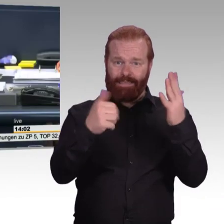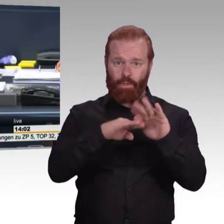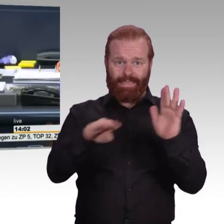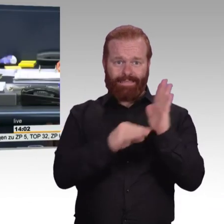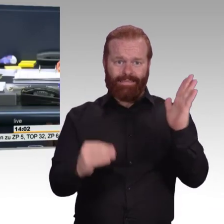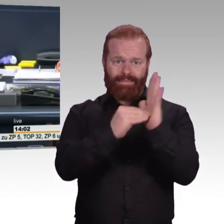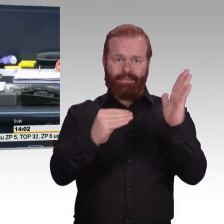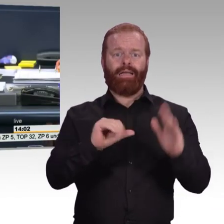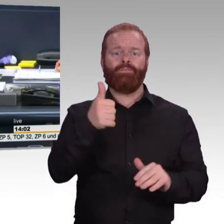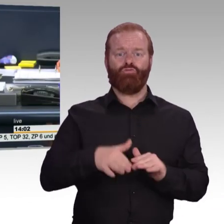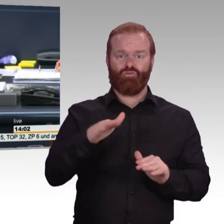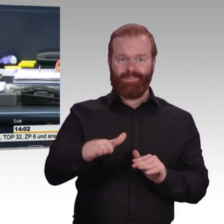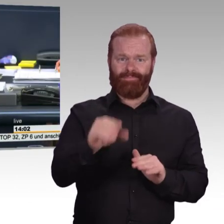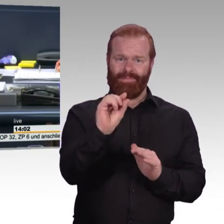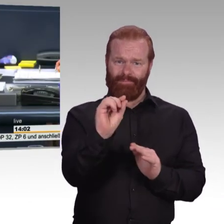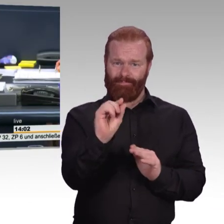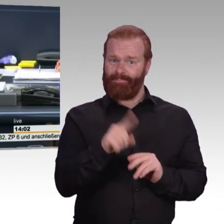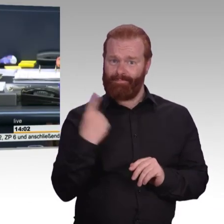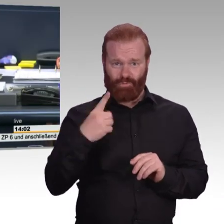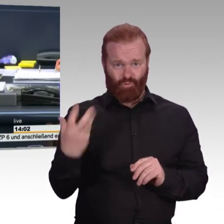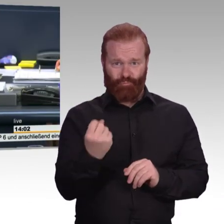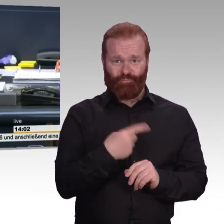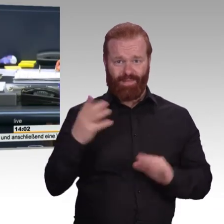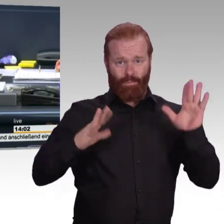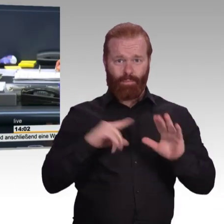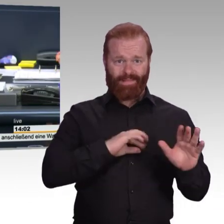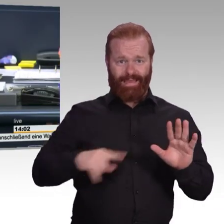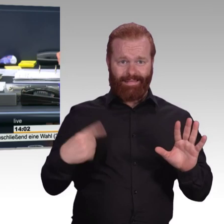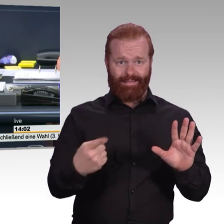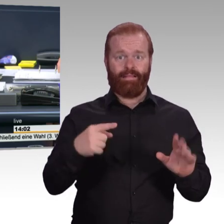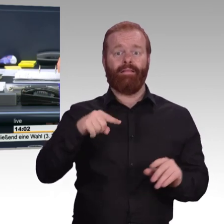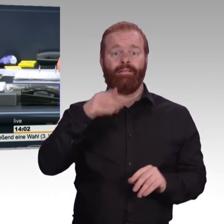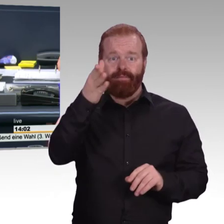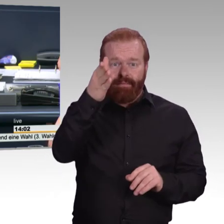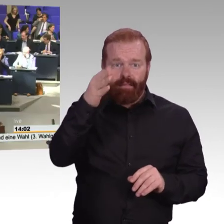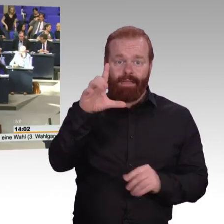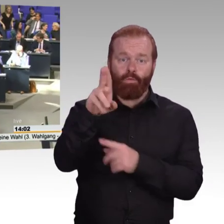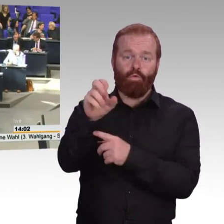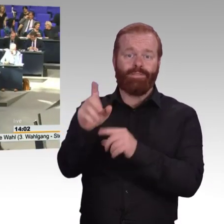(Präsidium) Letzter Redner in dieser Debatte ist der Abgeordnete Ingmar Jung für die CDU/CSU-Fraktion